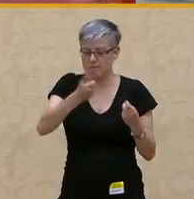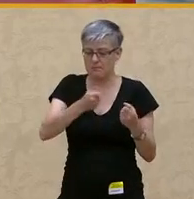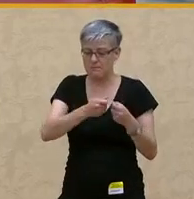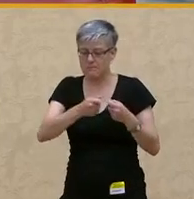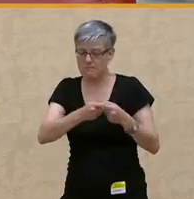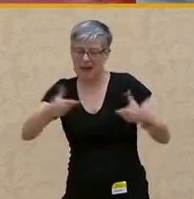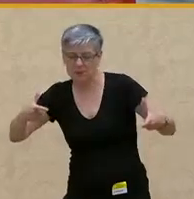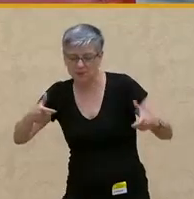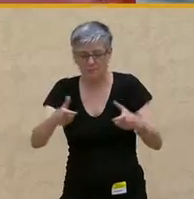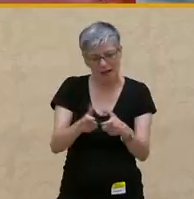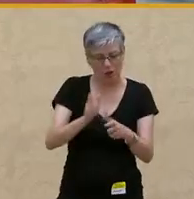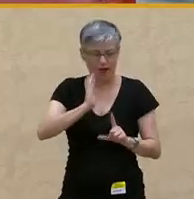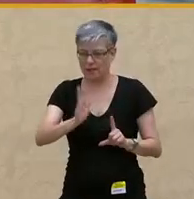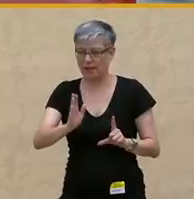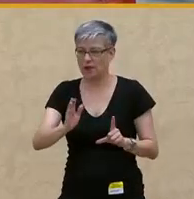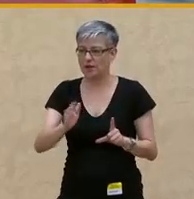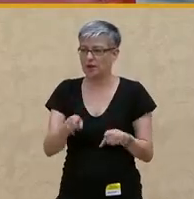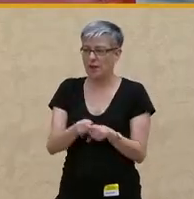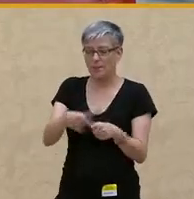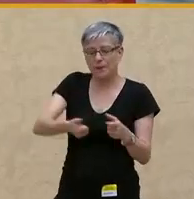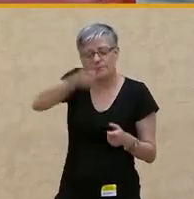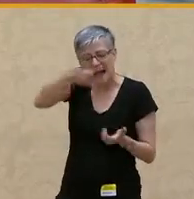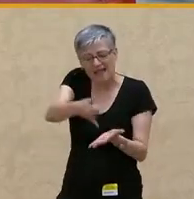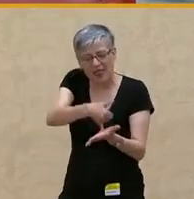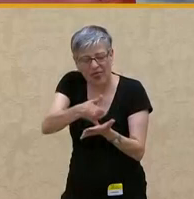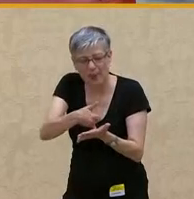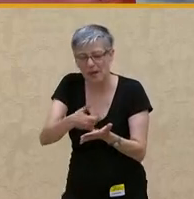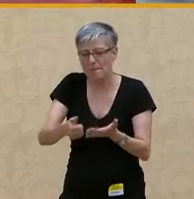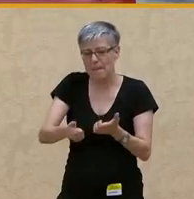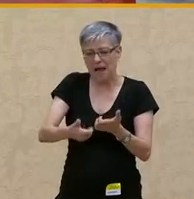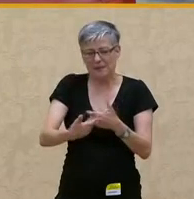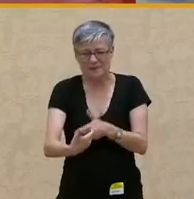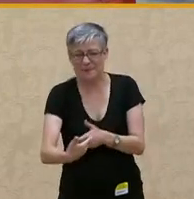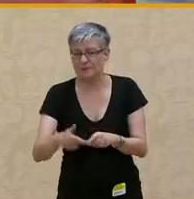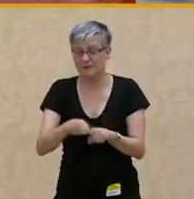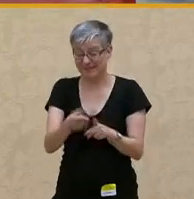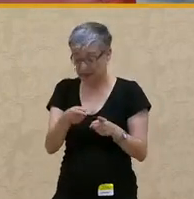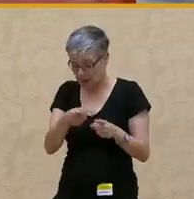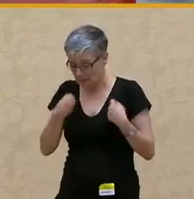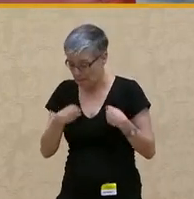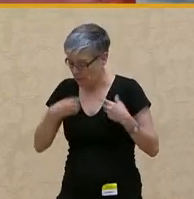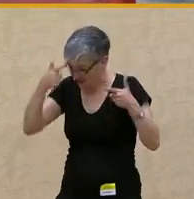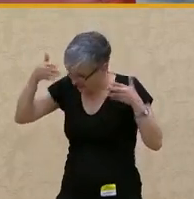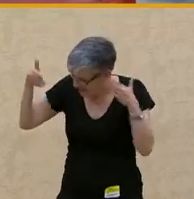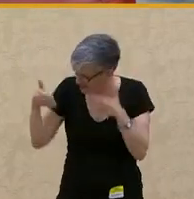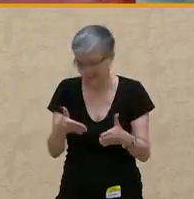sino que aquello que es lo más frágil, lo más vulnerable, es lo que necesita formas